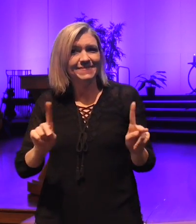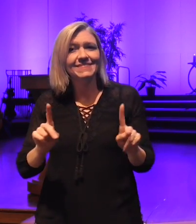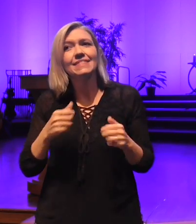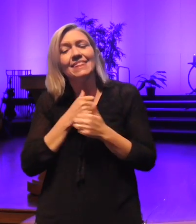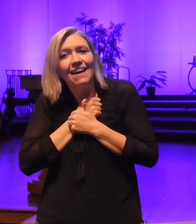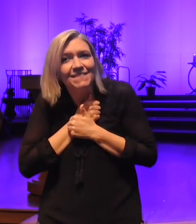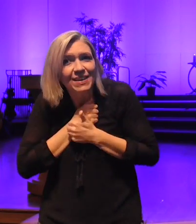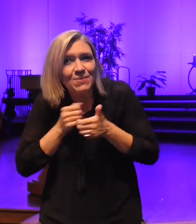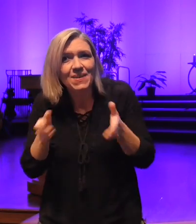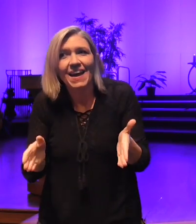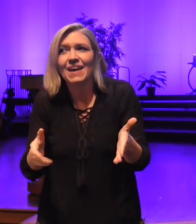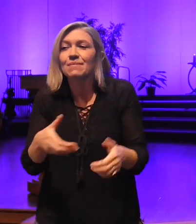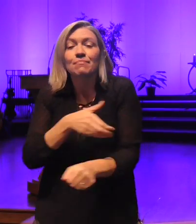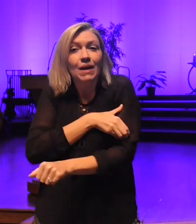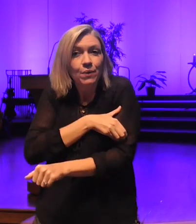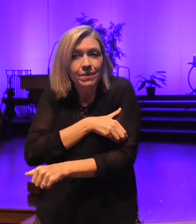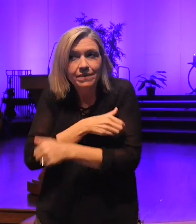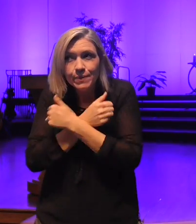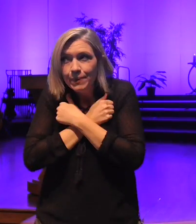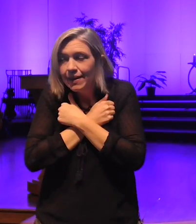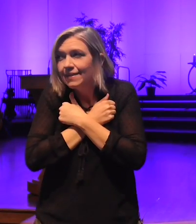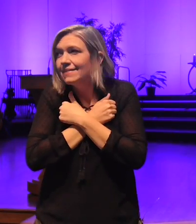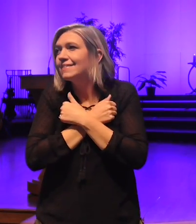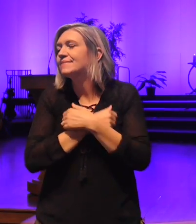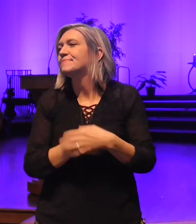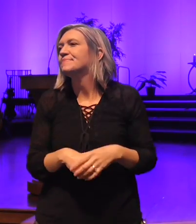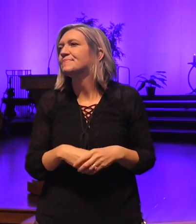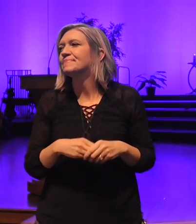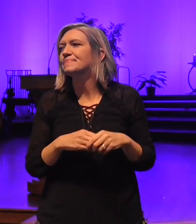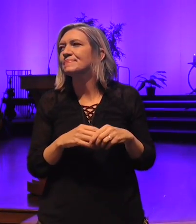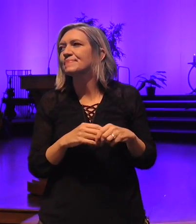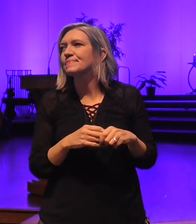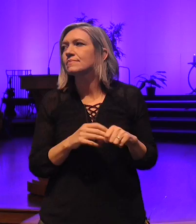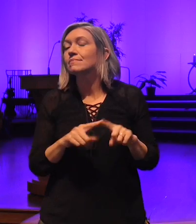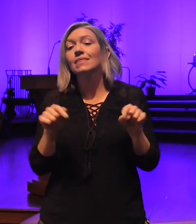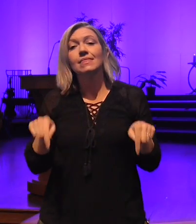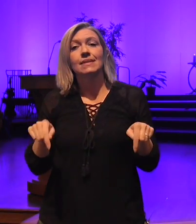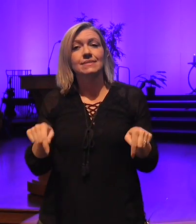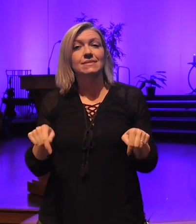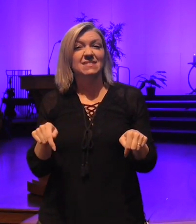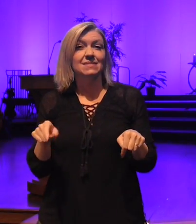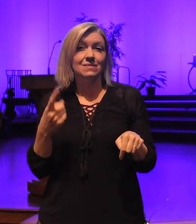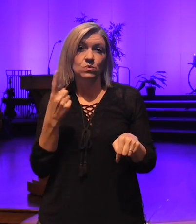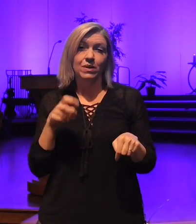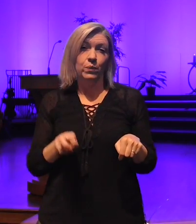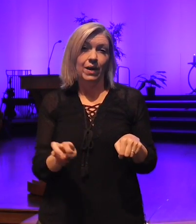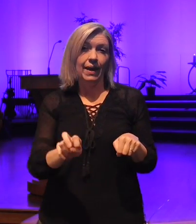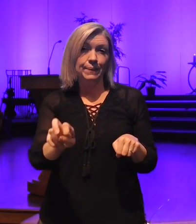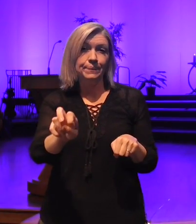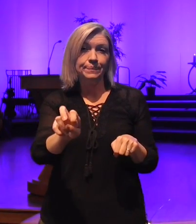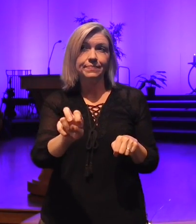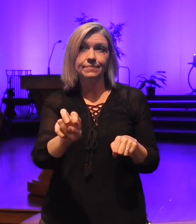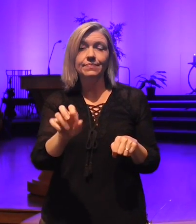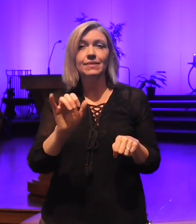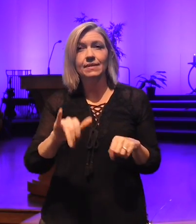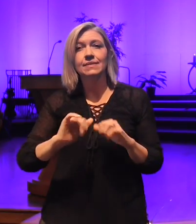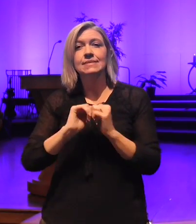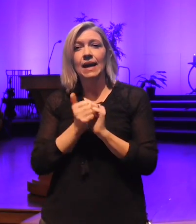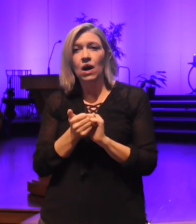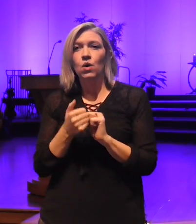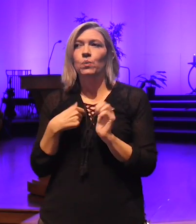manera muy amorosa y poderosa, pero esta es la manera en que revelamos más de la magnificencia divina y